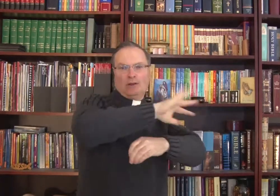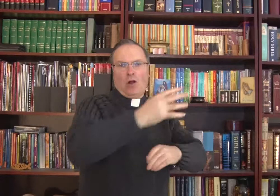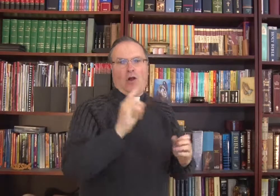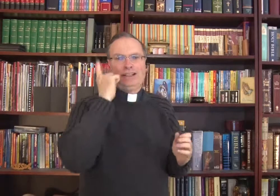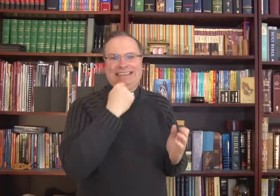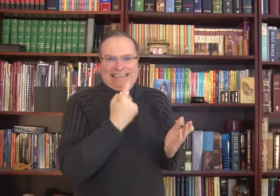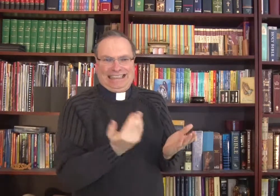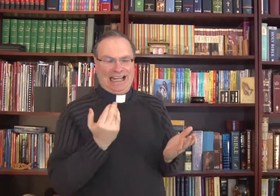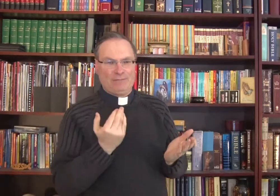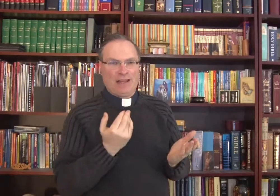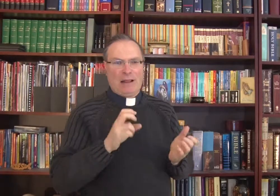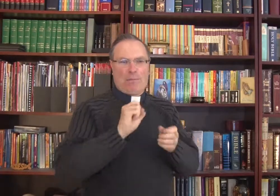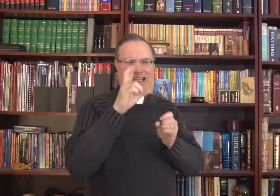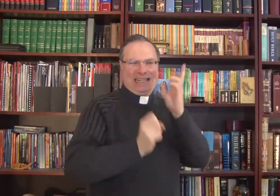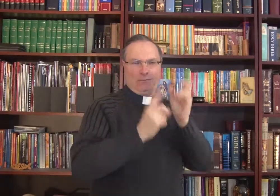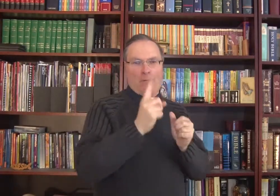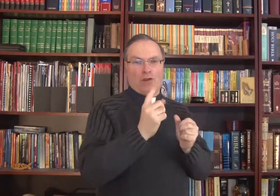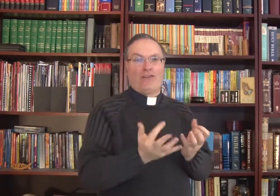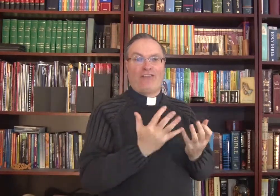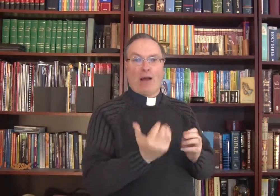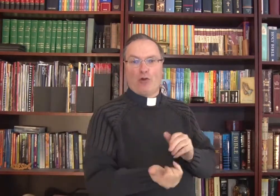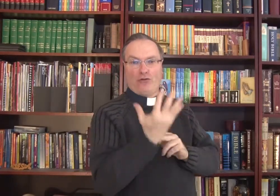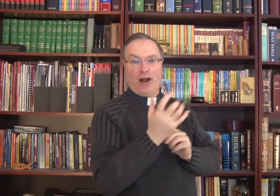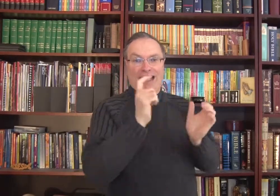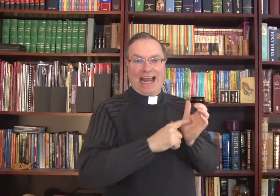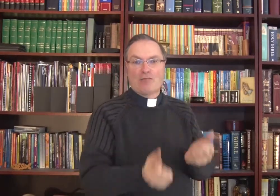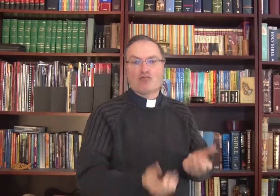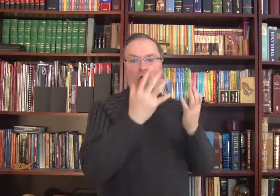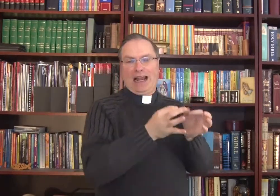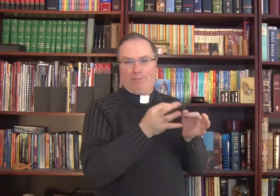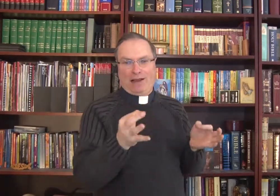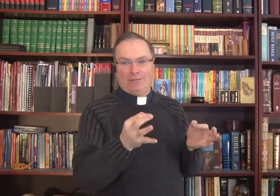on dirait le pétillement d'une flamme de feu quand elle brûle la paille.